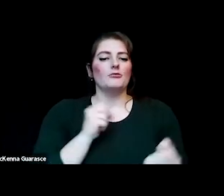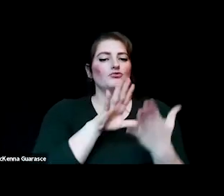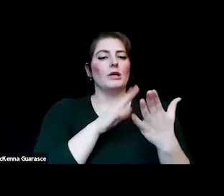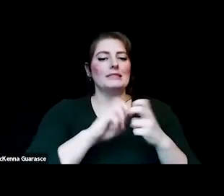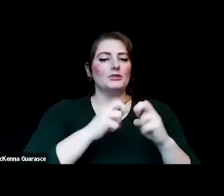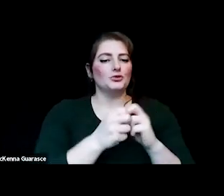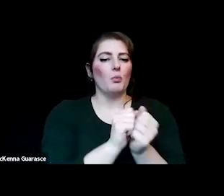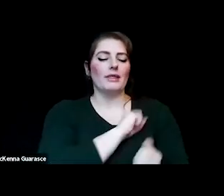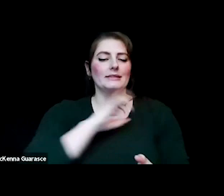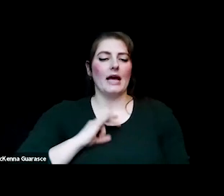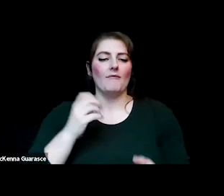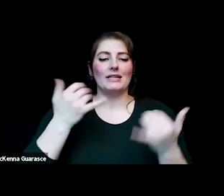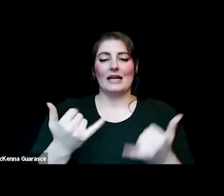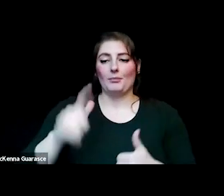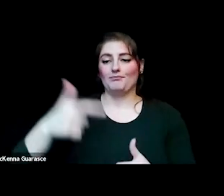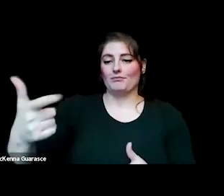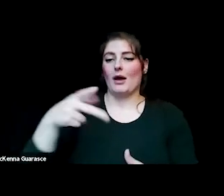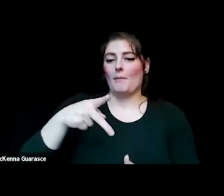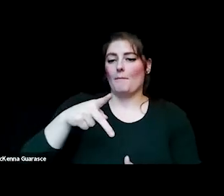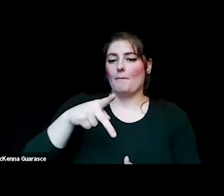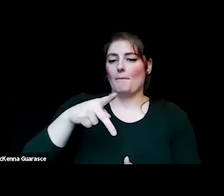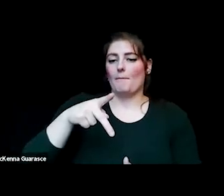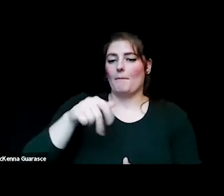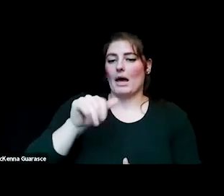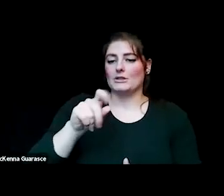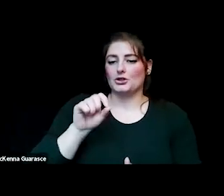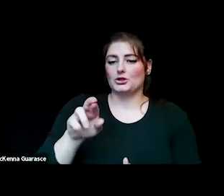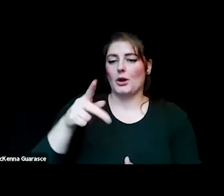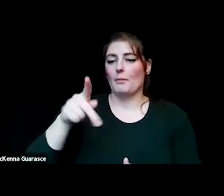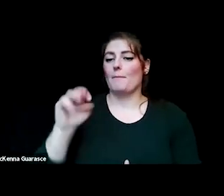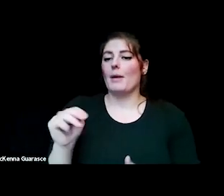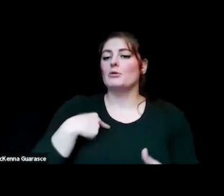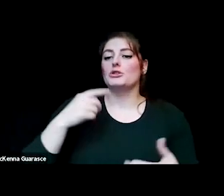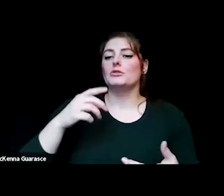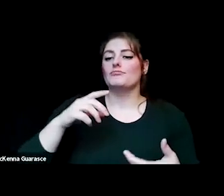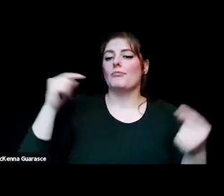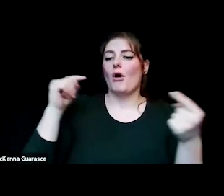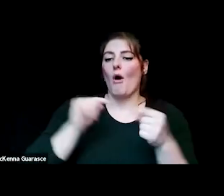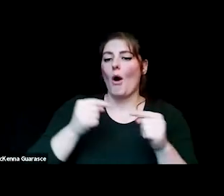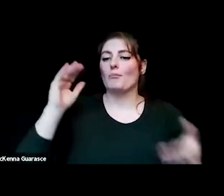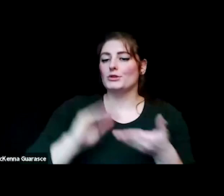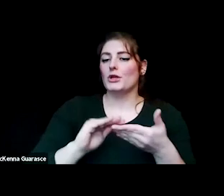Voy a pasarle la palabra a la pastora Pam, ella es consultora de reducción de daños del equipo de ciencia de la adicción en el MIMH